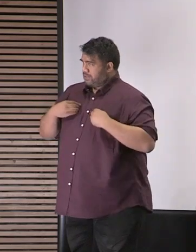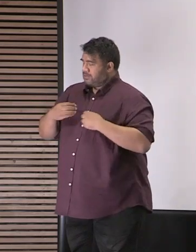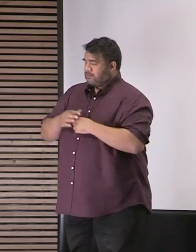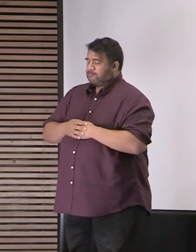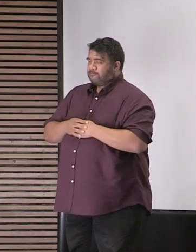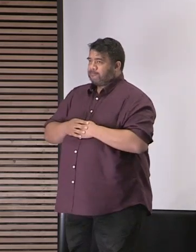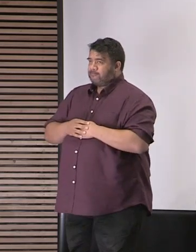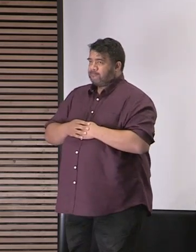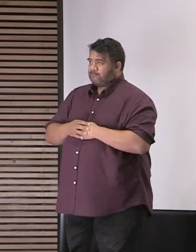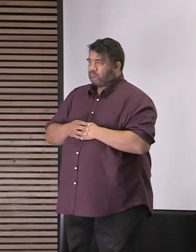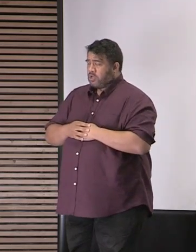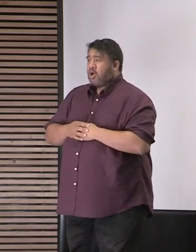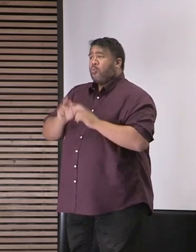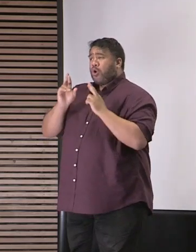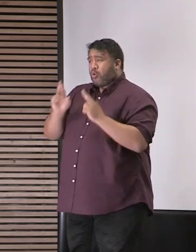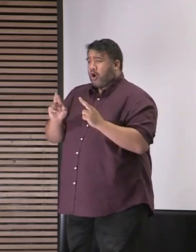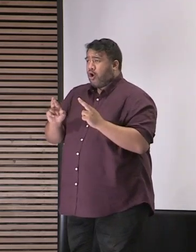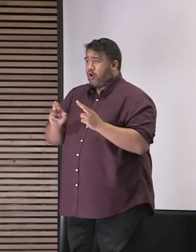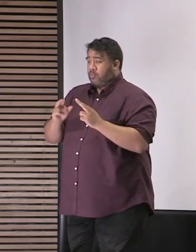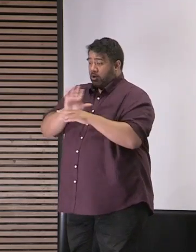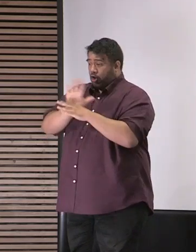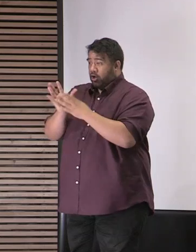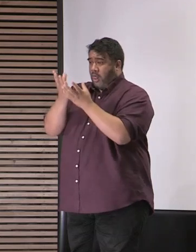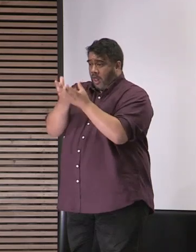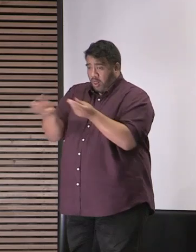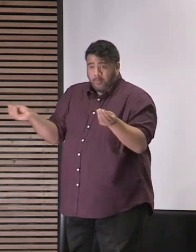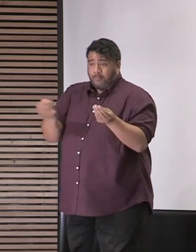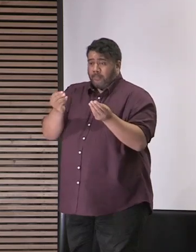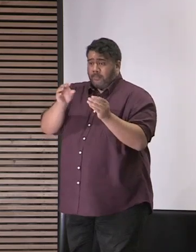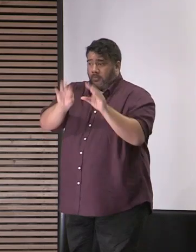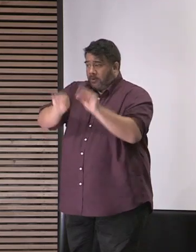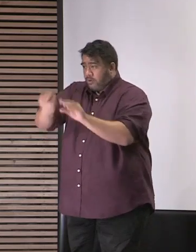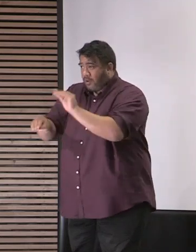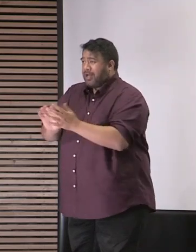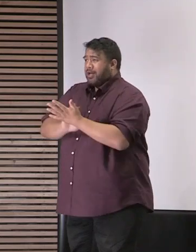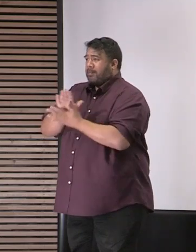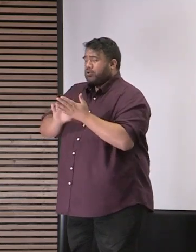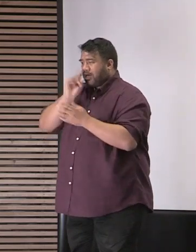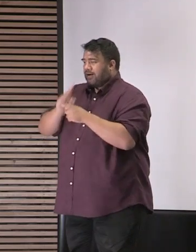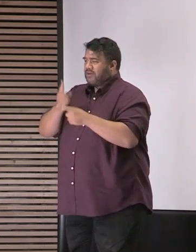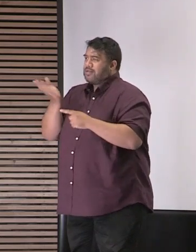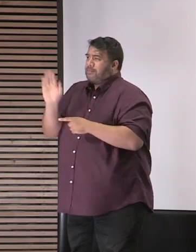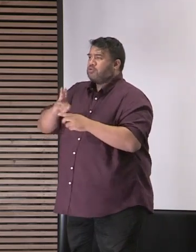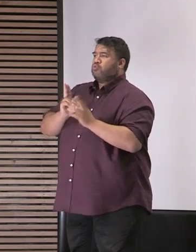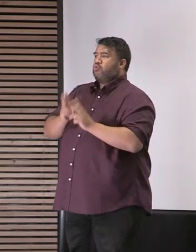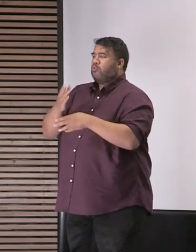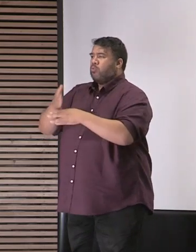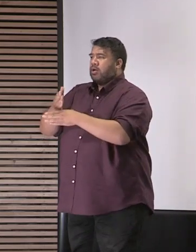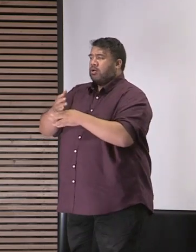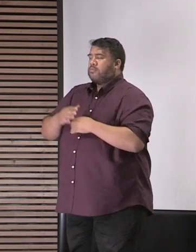diferentes niveles del marco de